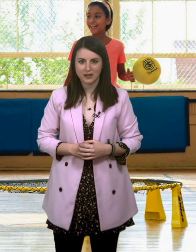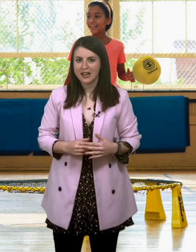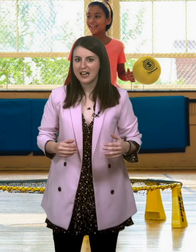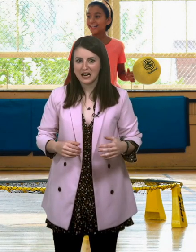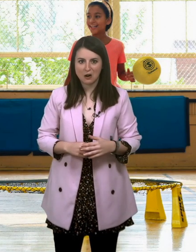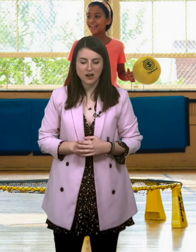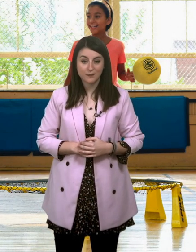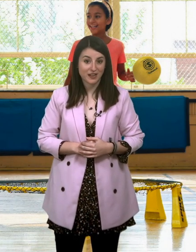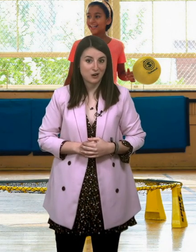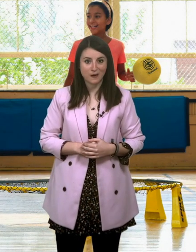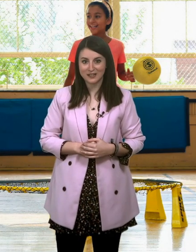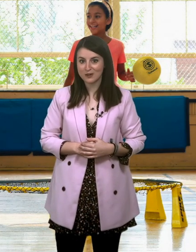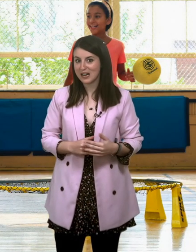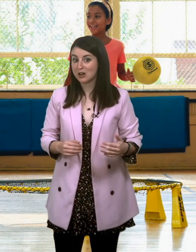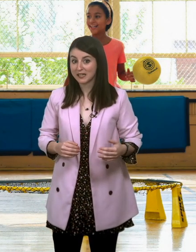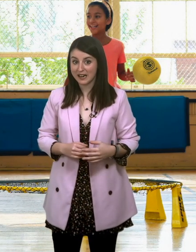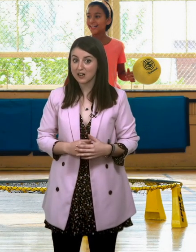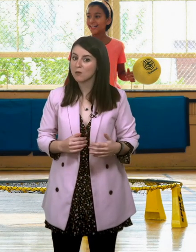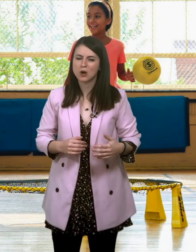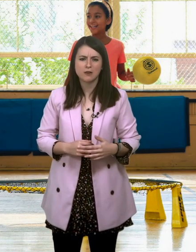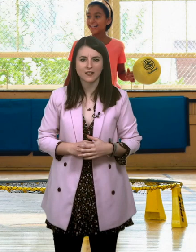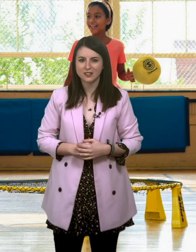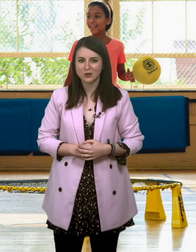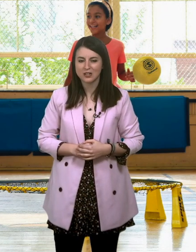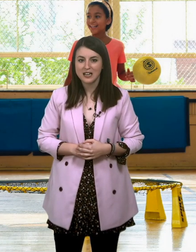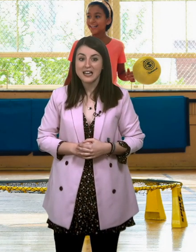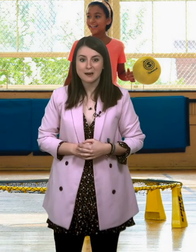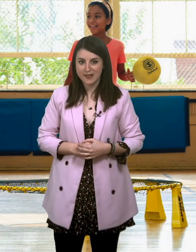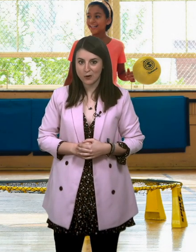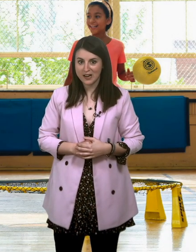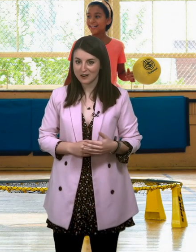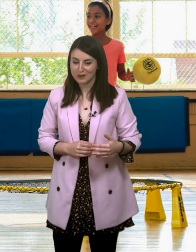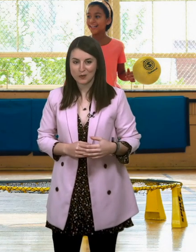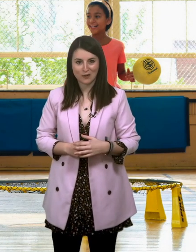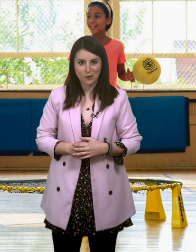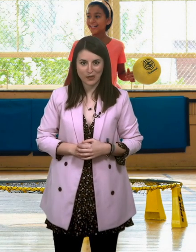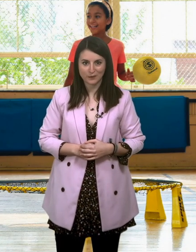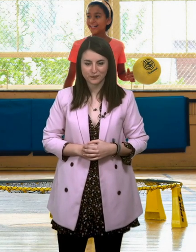en las aulas, en los patios, en los materiales como los libros de texto y en la pedagogía, como la coeducación.